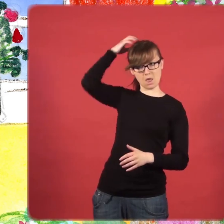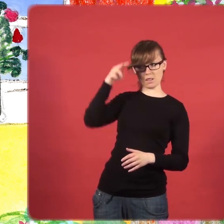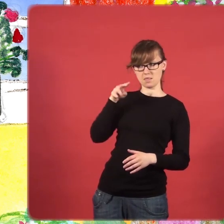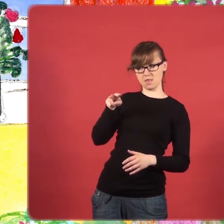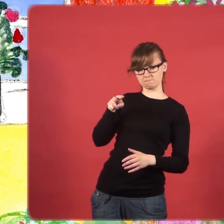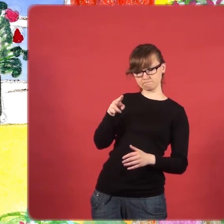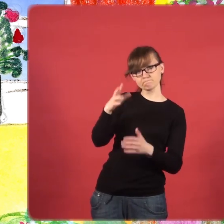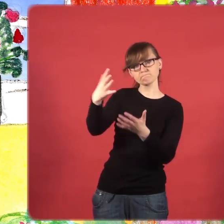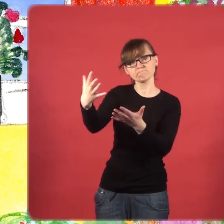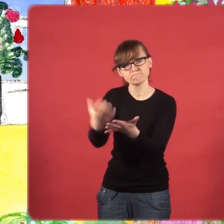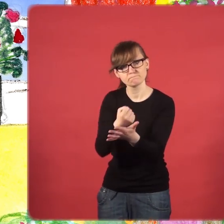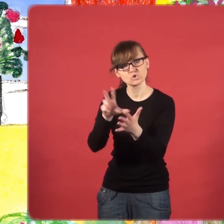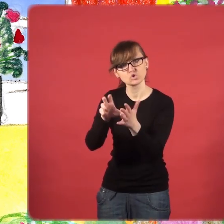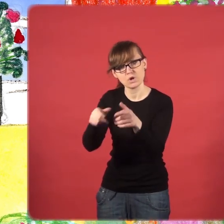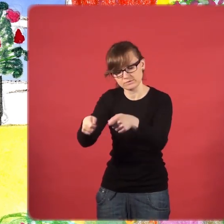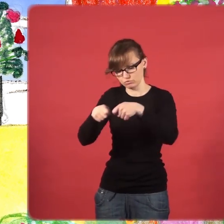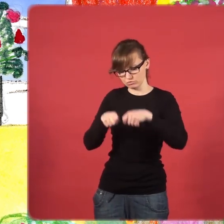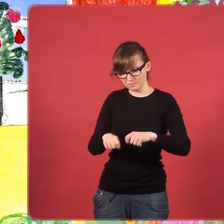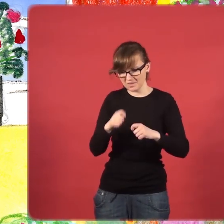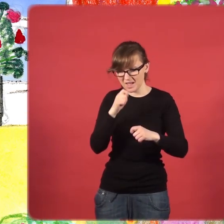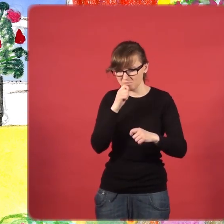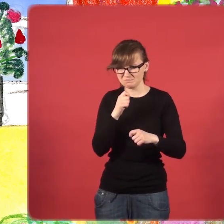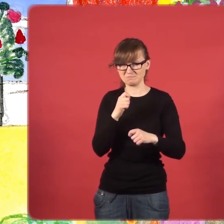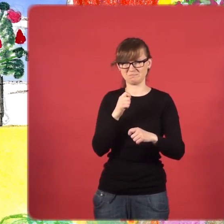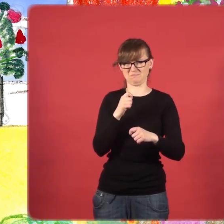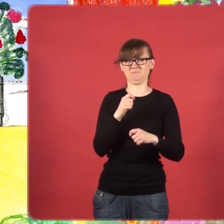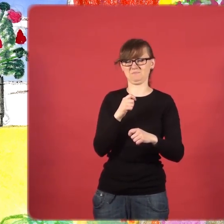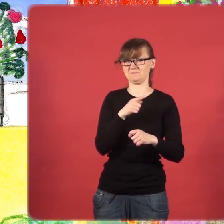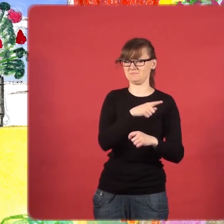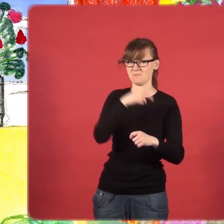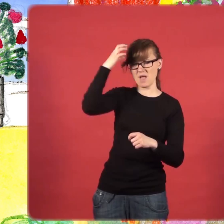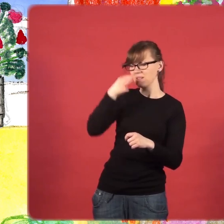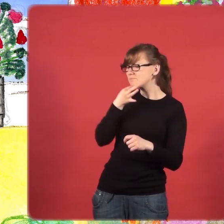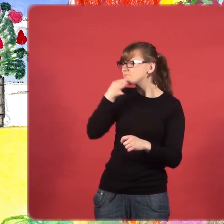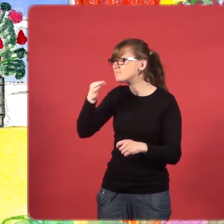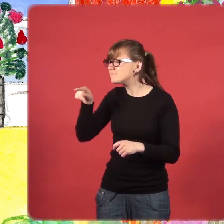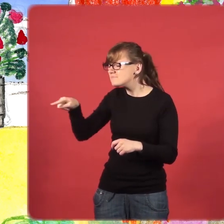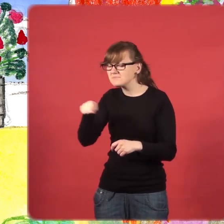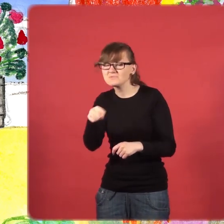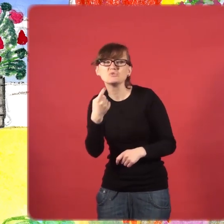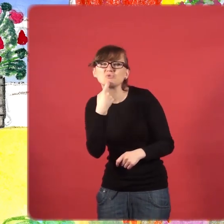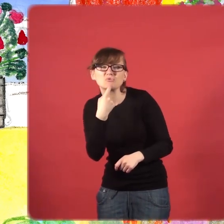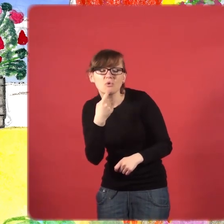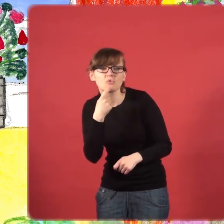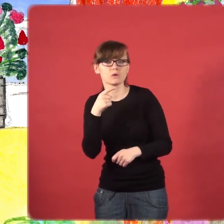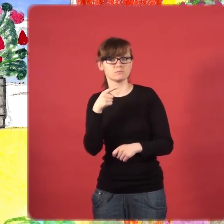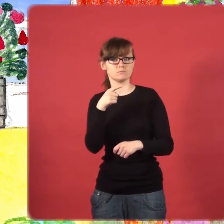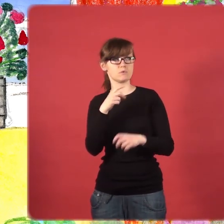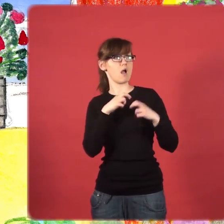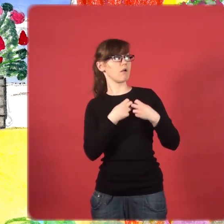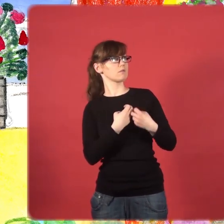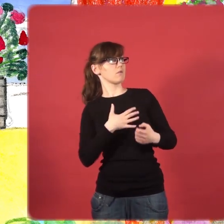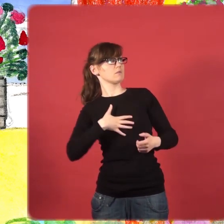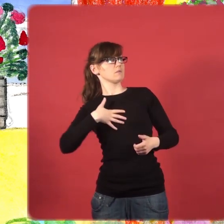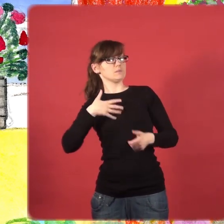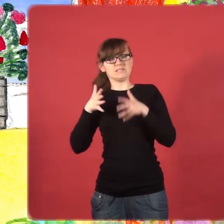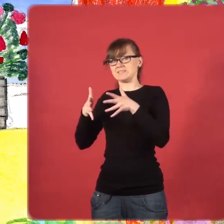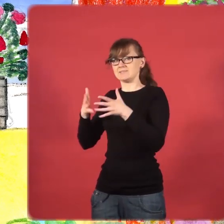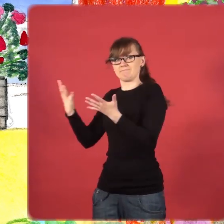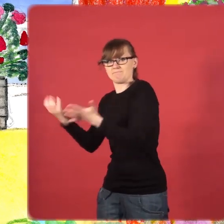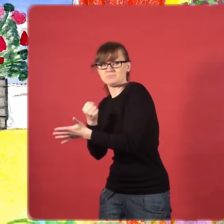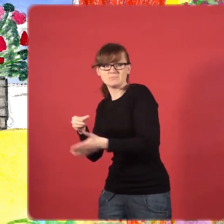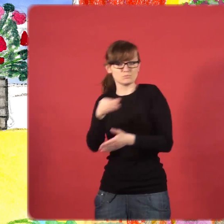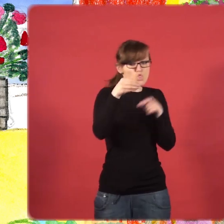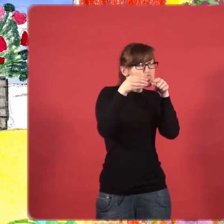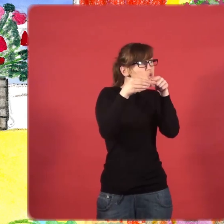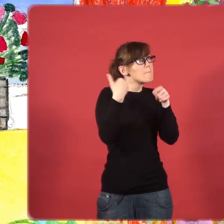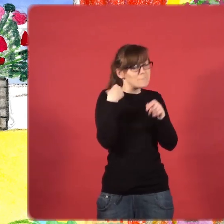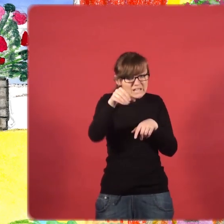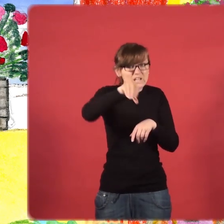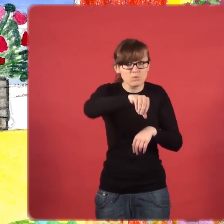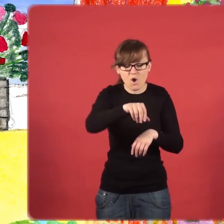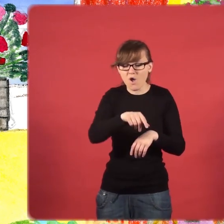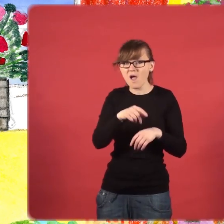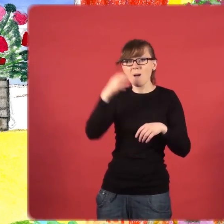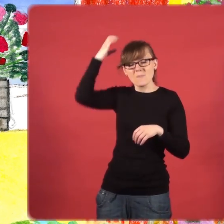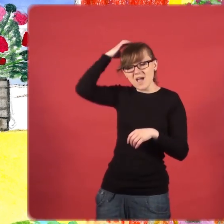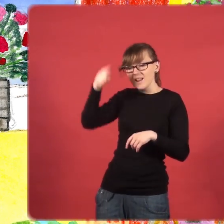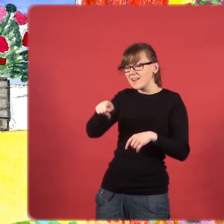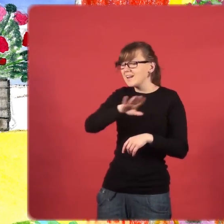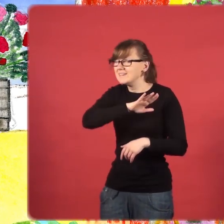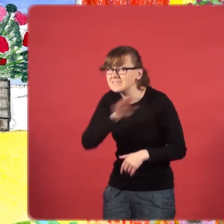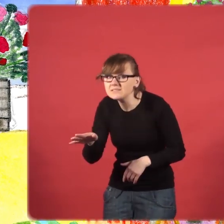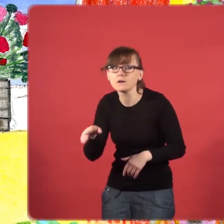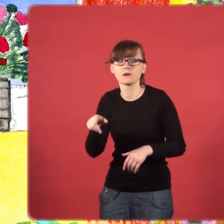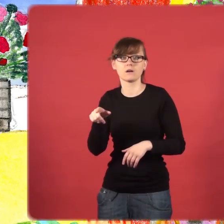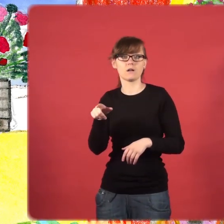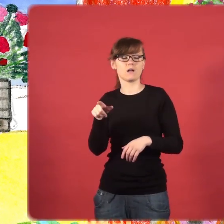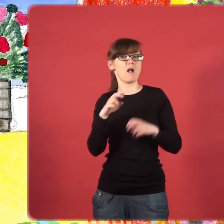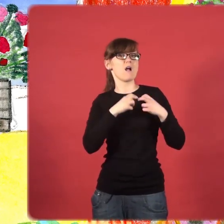Maryla również skosztowała ciasta i stwierdziła, że ma wstrętny smak. Spytała dziewczynkę, co do niego dodała. Przerażona Ania przyniosła słoiczek z wanilią i Maryla przypomniała sobie, że kilka dni temu wlała do niego przeciwbólowe lekarstwo.